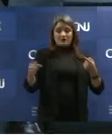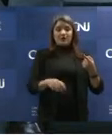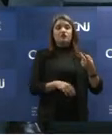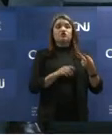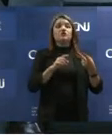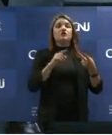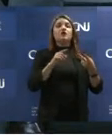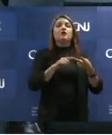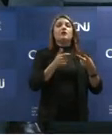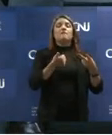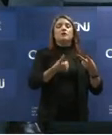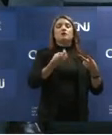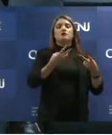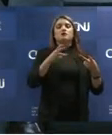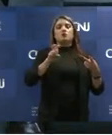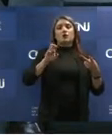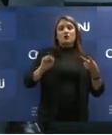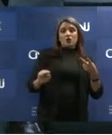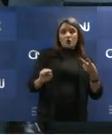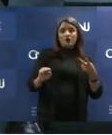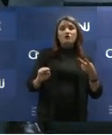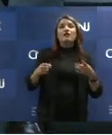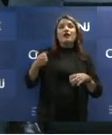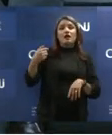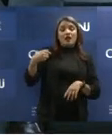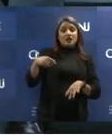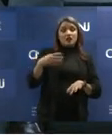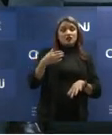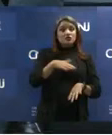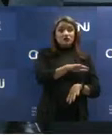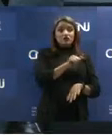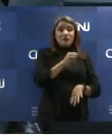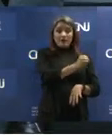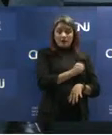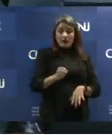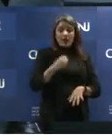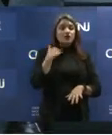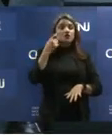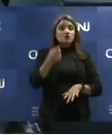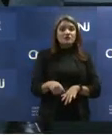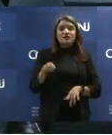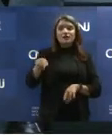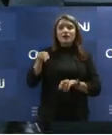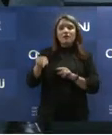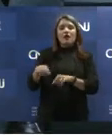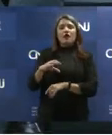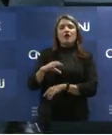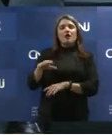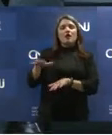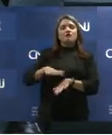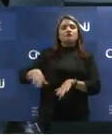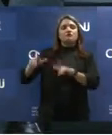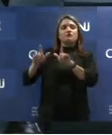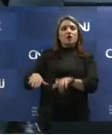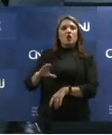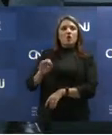Para responder também pela Comarca do Conde, que, somando, como já dito,